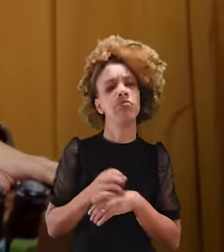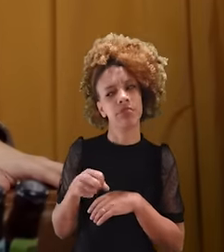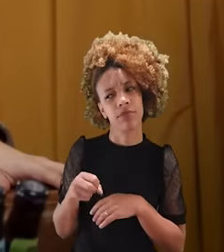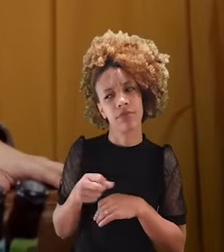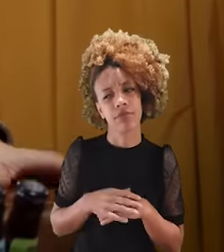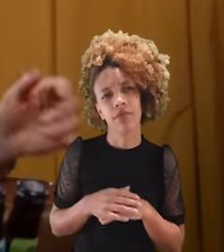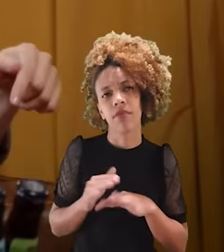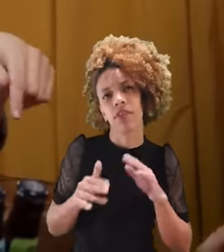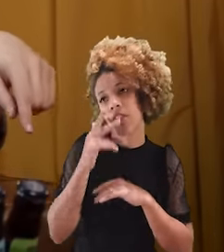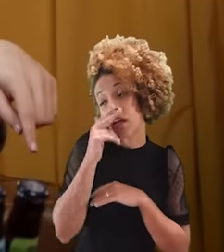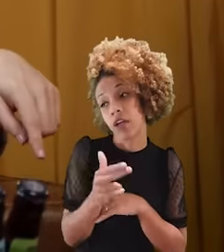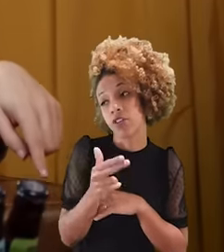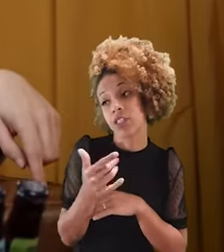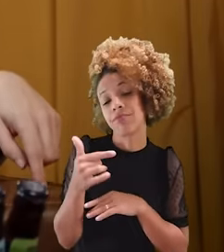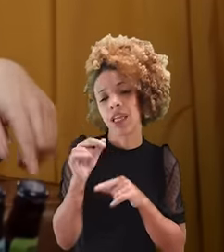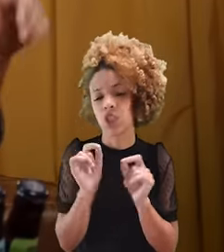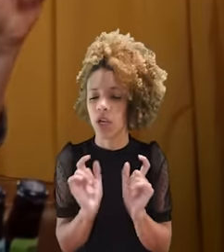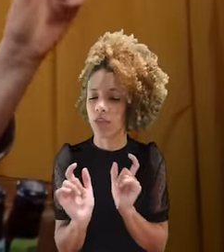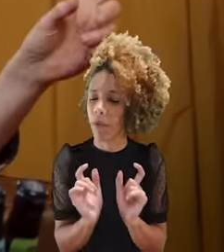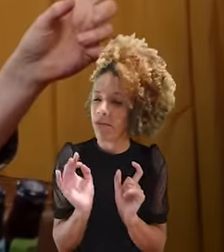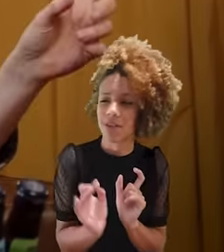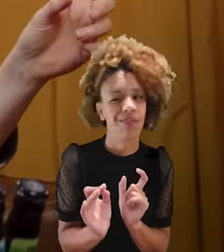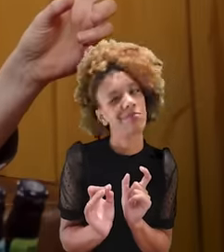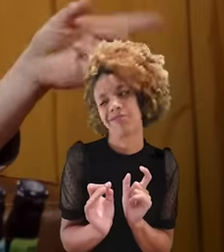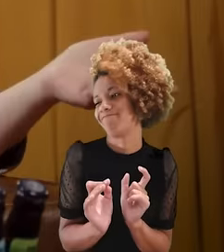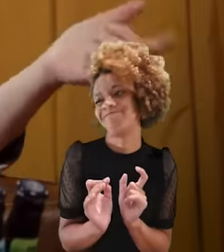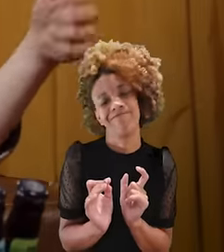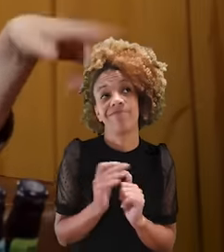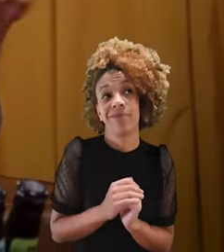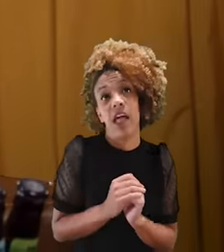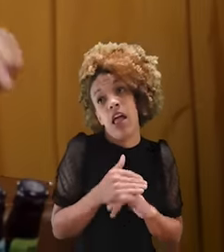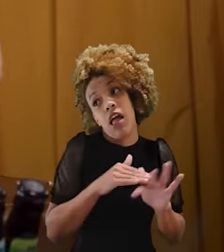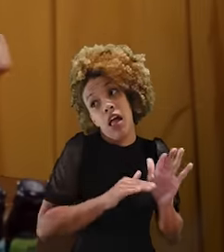Às vezes você acha que tá escolhendo as palavras certas e não está Às vezes a pessoa não está em um